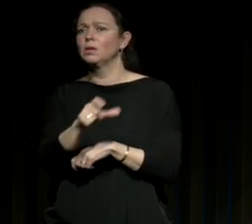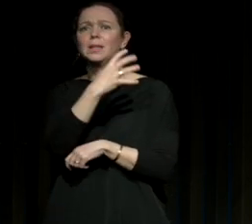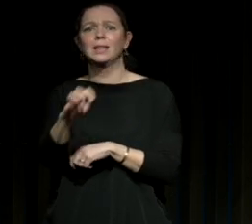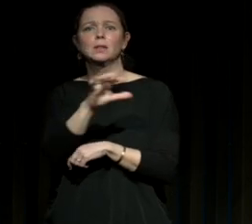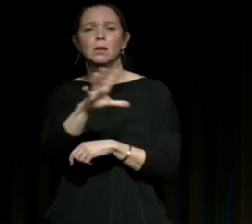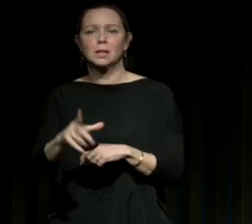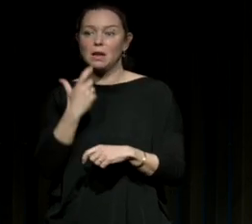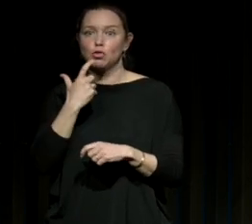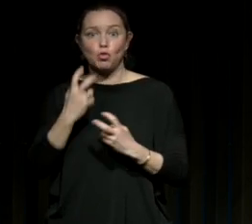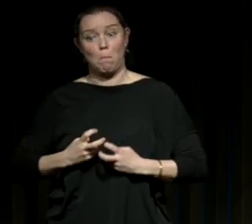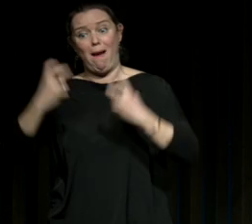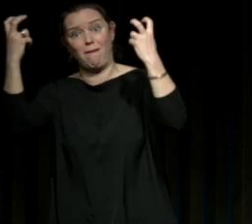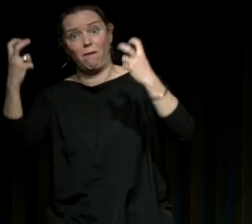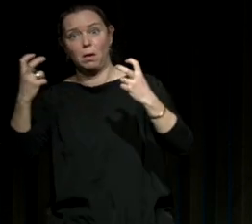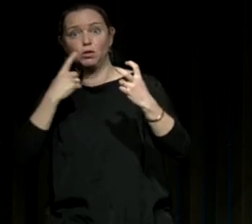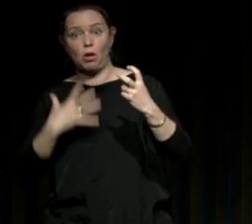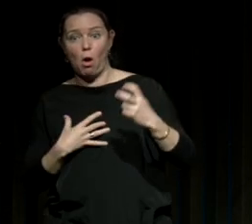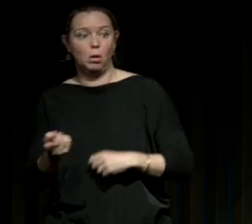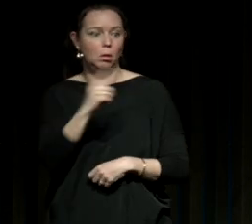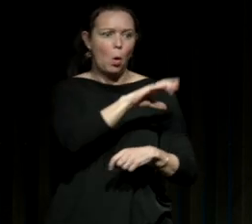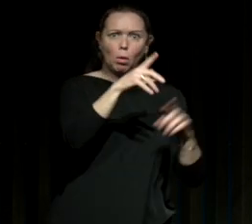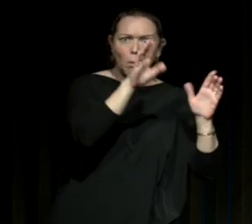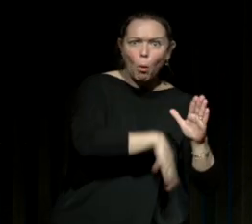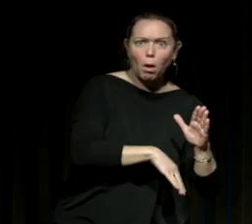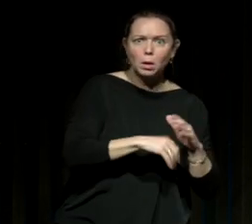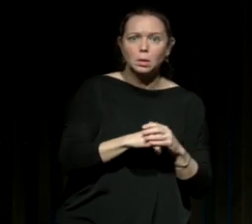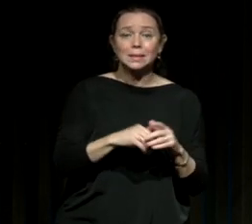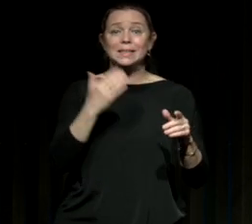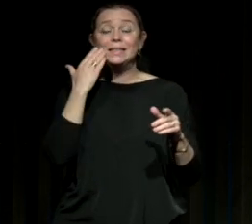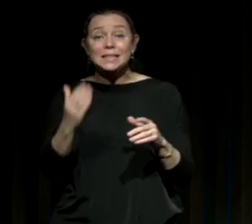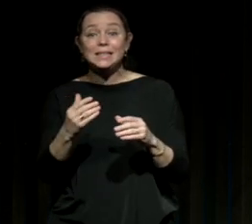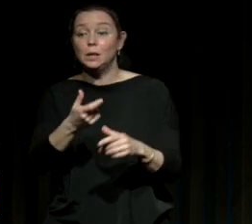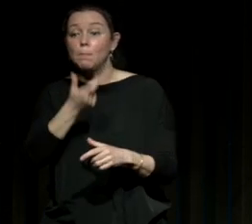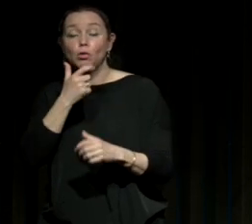le sujet 644 et que c'est tout l'inversé quand ils ont commencé mais des cookies dont je crois